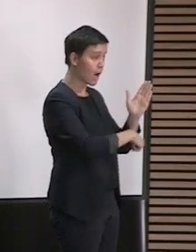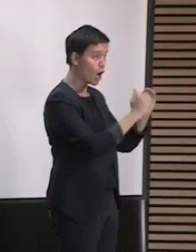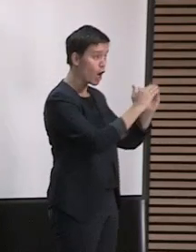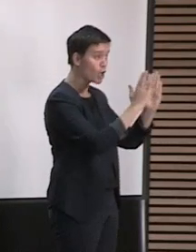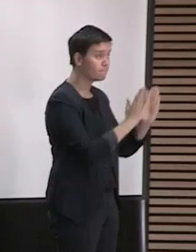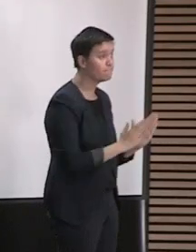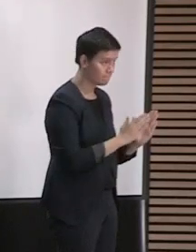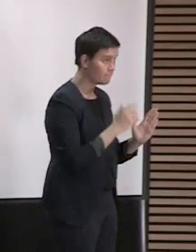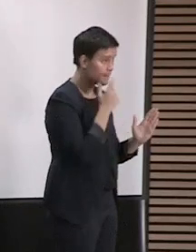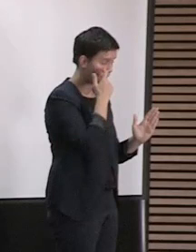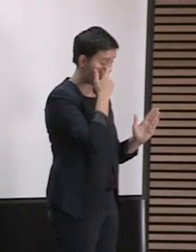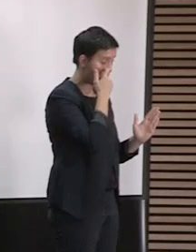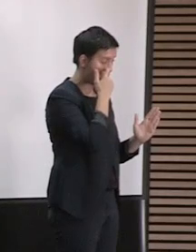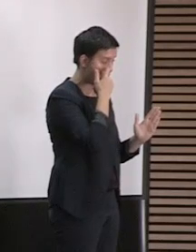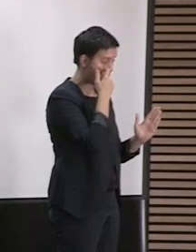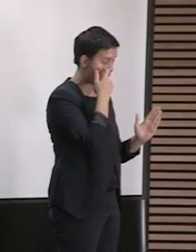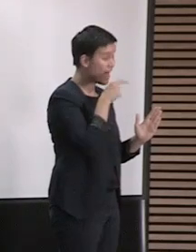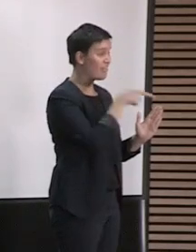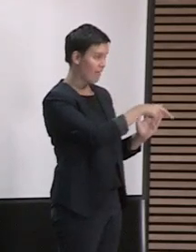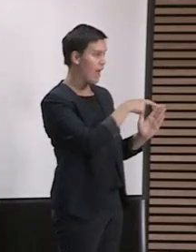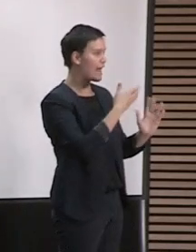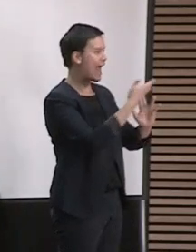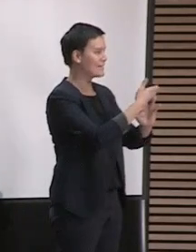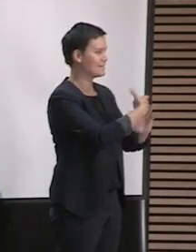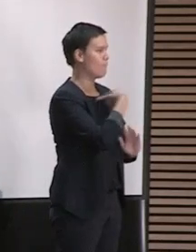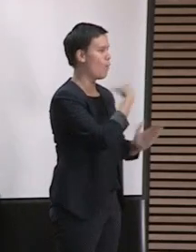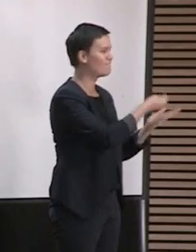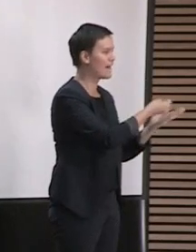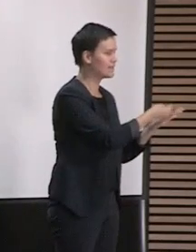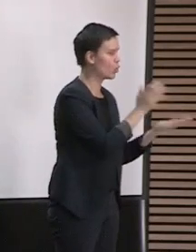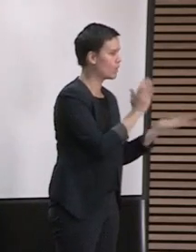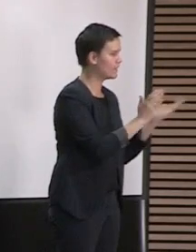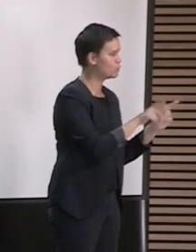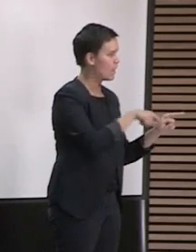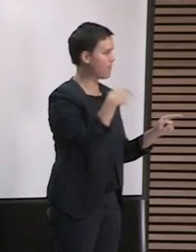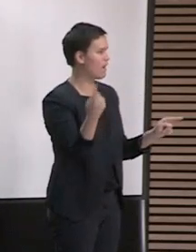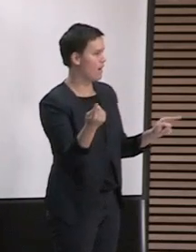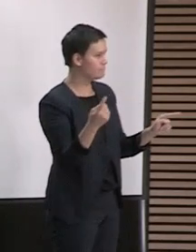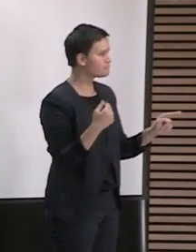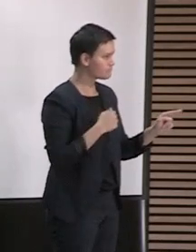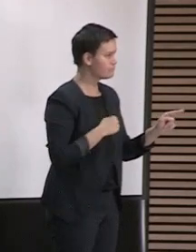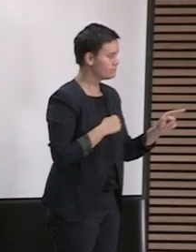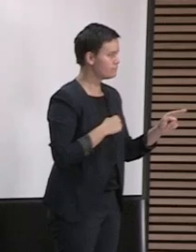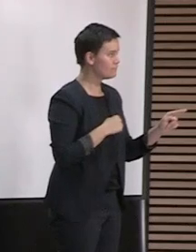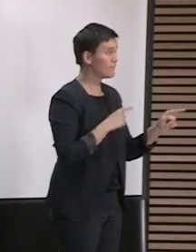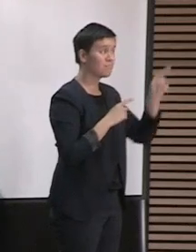Kei te hoki whakaaro au ki nga raraunga. I puta mai i nga waahanga o nga kaihoko